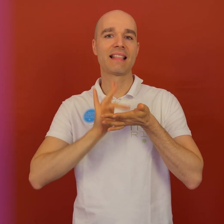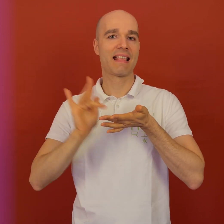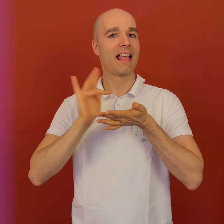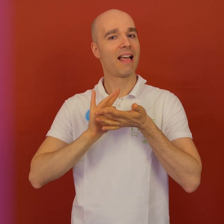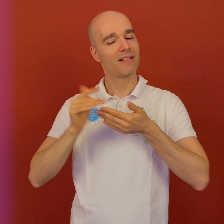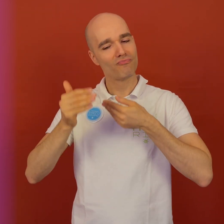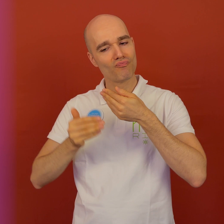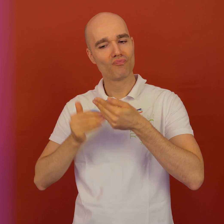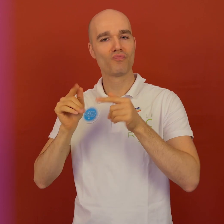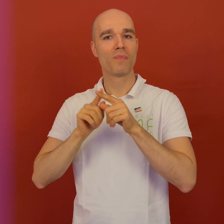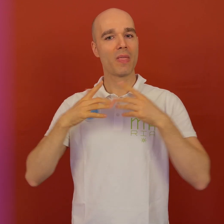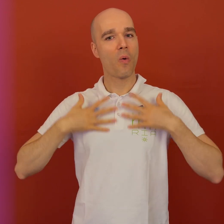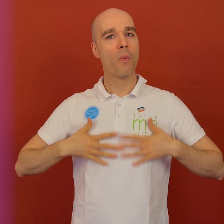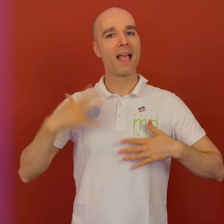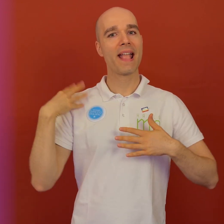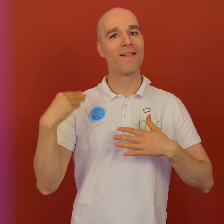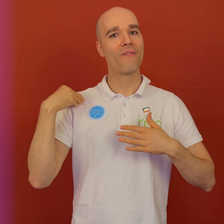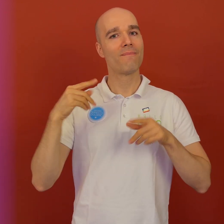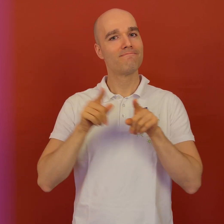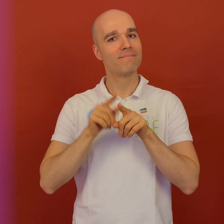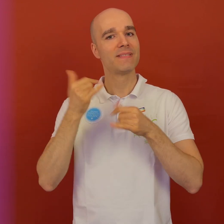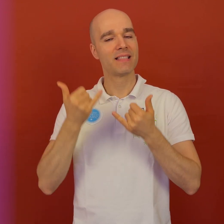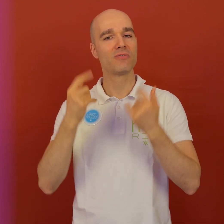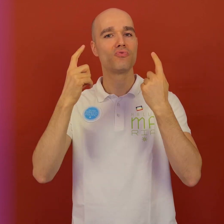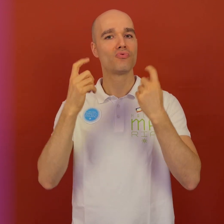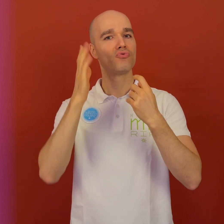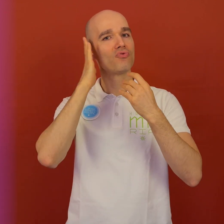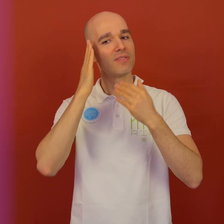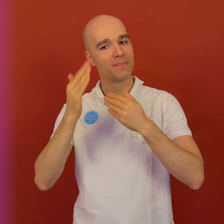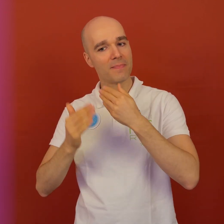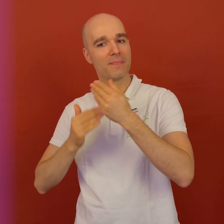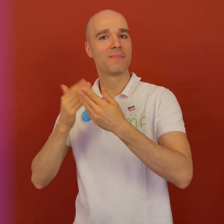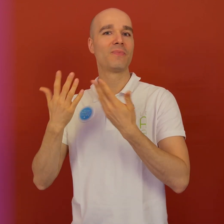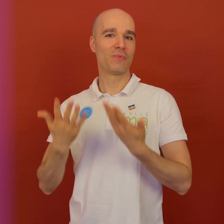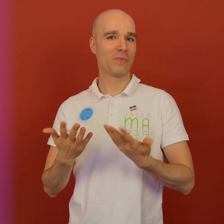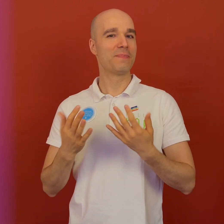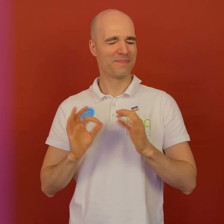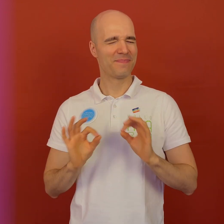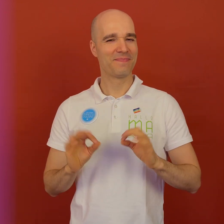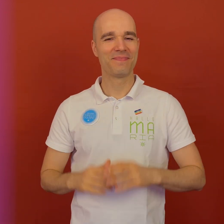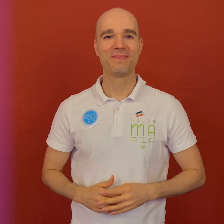zu bestimmten Zeiten zur Ruhe zu kommen.